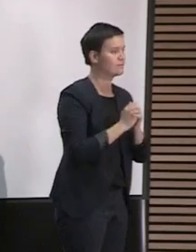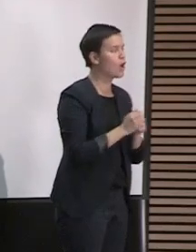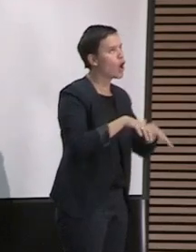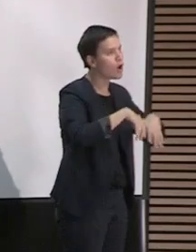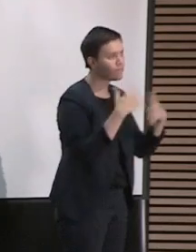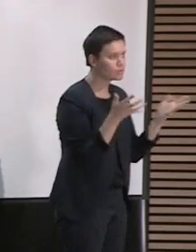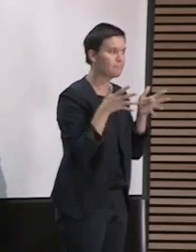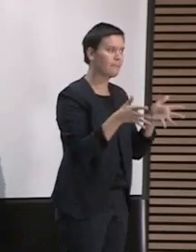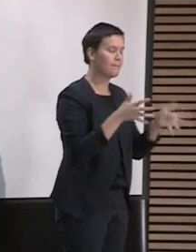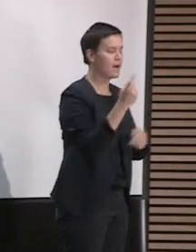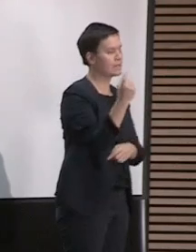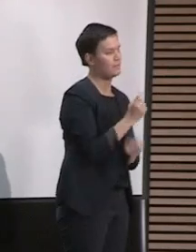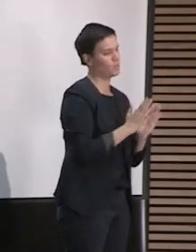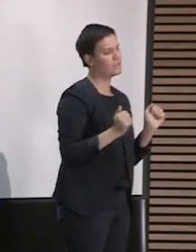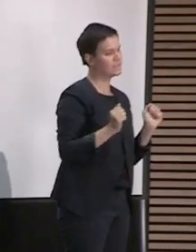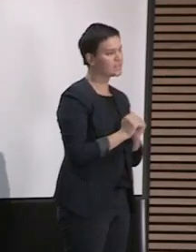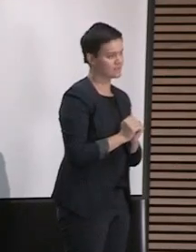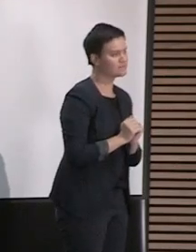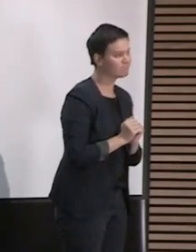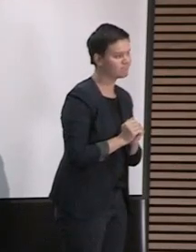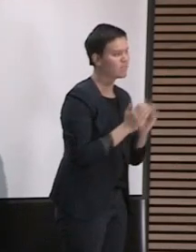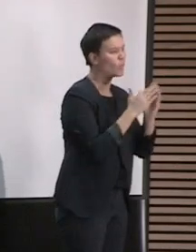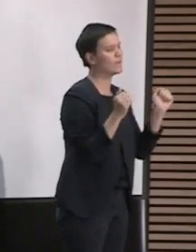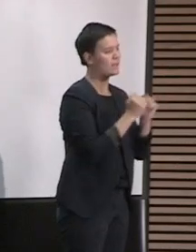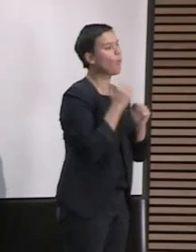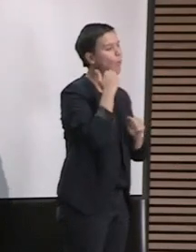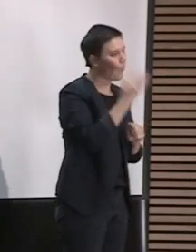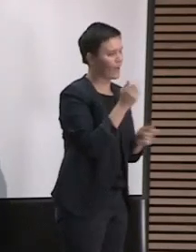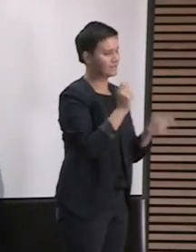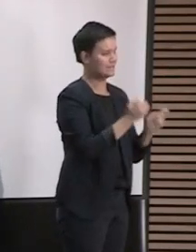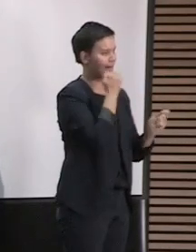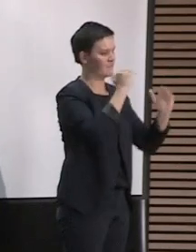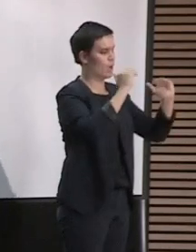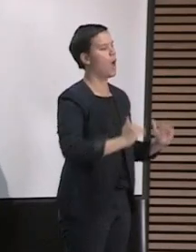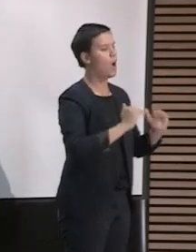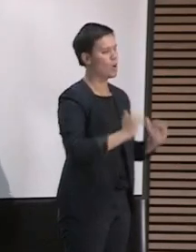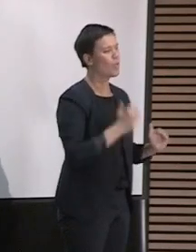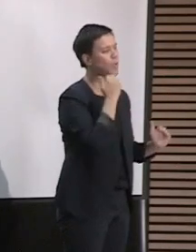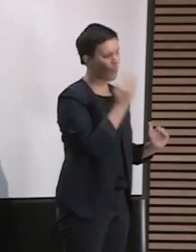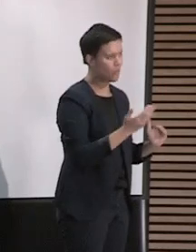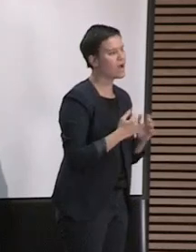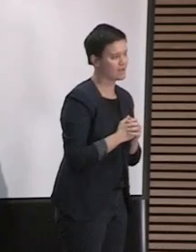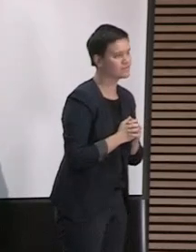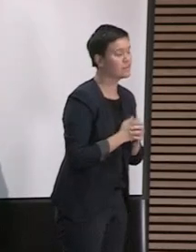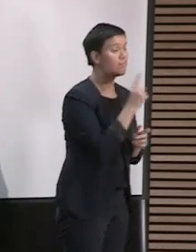tae atu tatou ki te 11,000 nama inanahi. E tika ana, ka uru tatou ki te waa mutunga o te